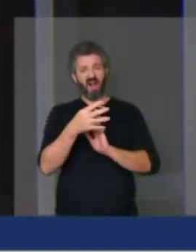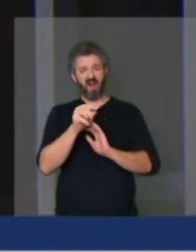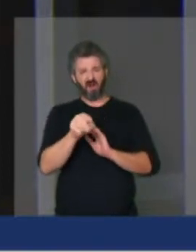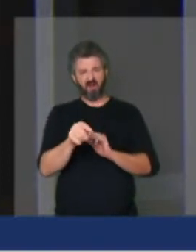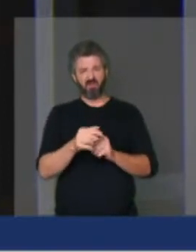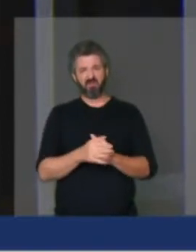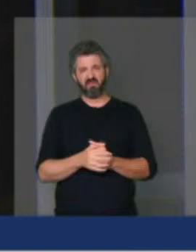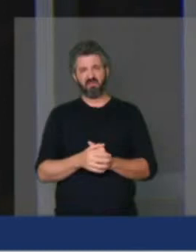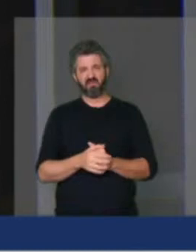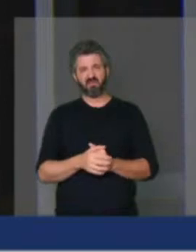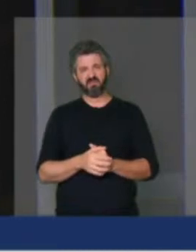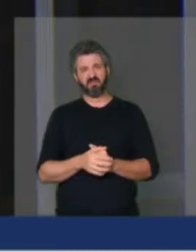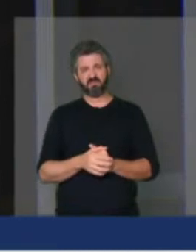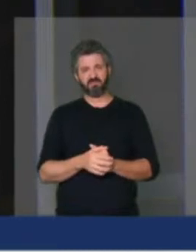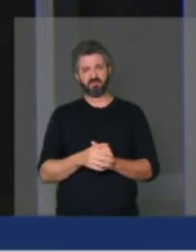ÁUDIO]. [SOA A CAMPAINHA] 14209/2021. PARABENIZO OS